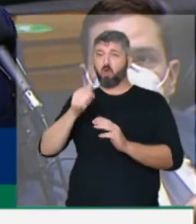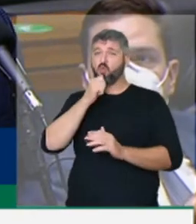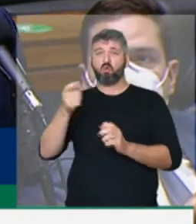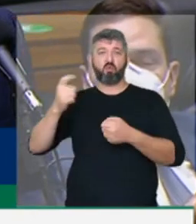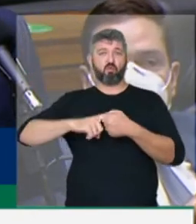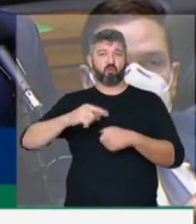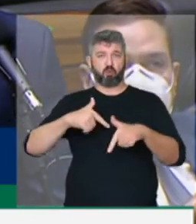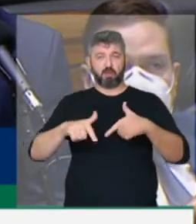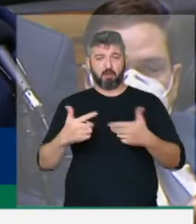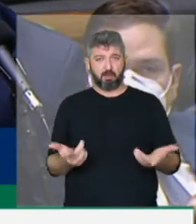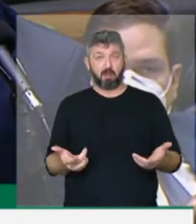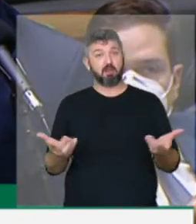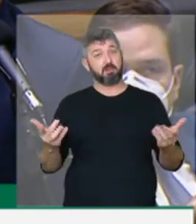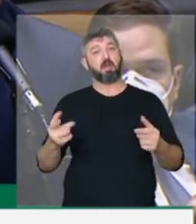NÃO VOLTARAM AQUI AGORA. ESSA CÂMARA DEPUTADO FELIPE